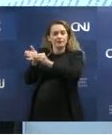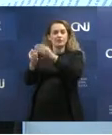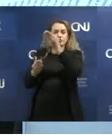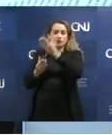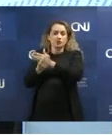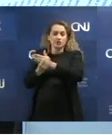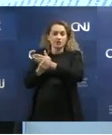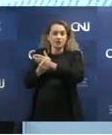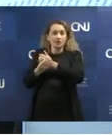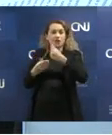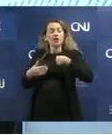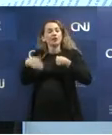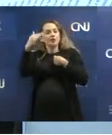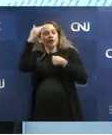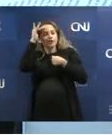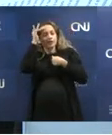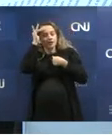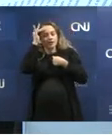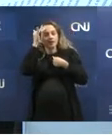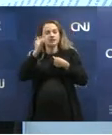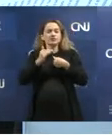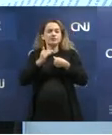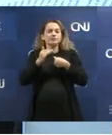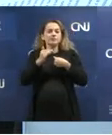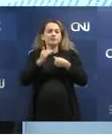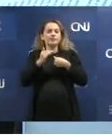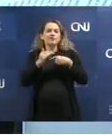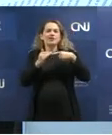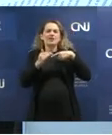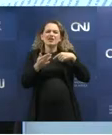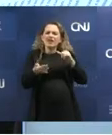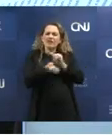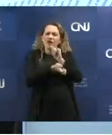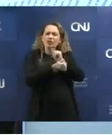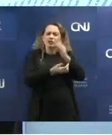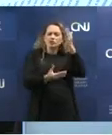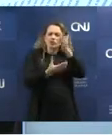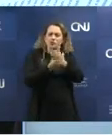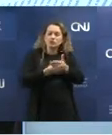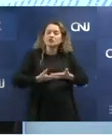de que a estagnação desse processo se deu durante o período